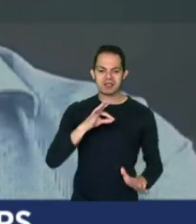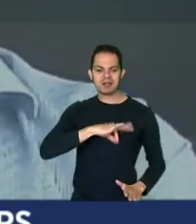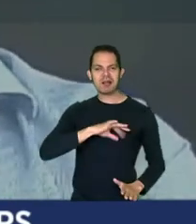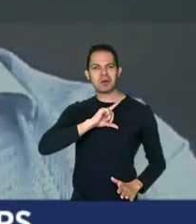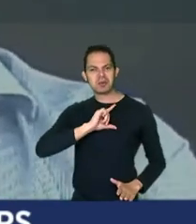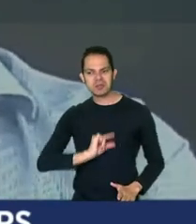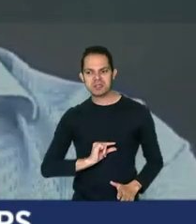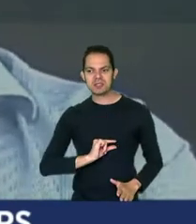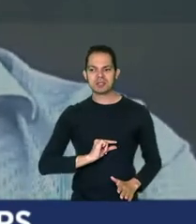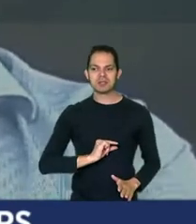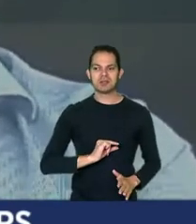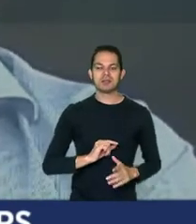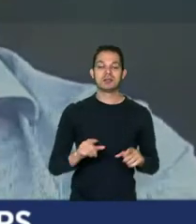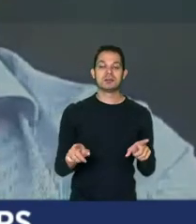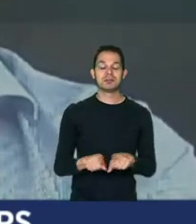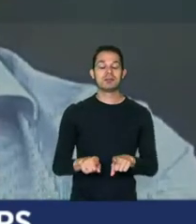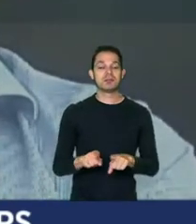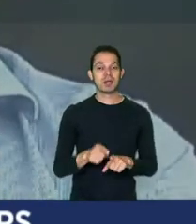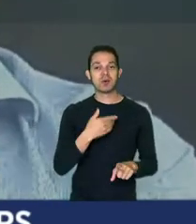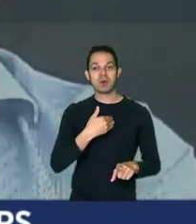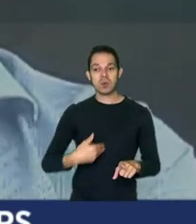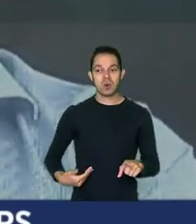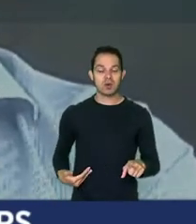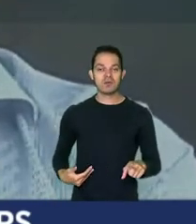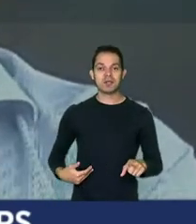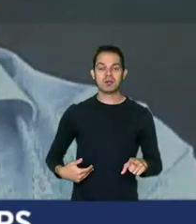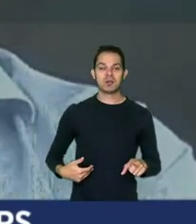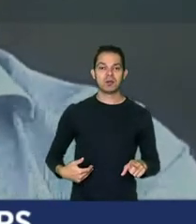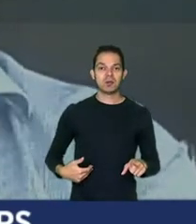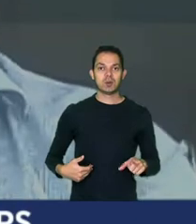NÃO TRABALHOU PARA AUMENTAR, MAS PARA DIMINUIR A RENDA BÁ